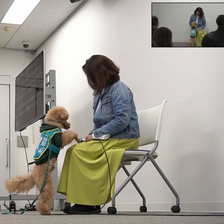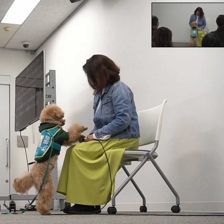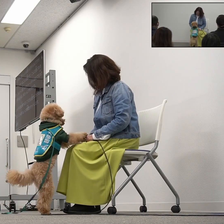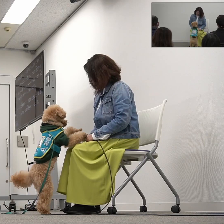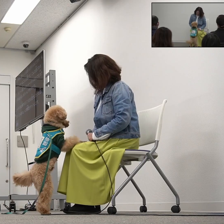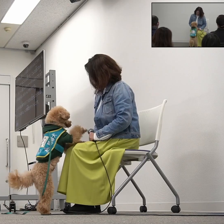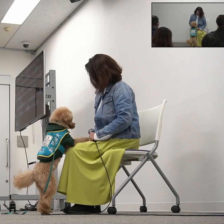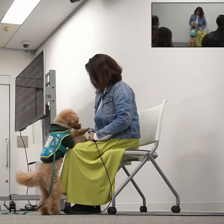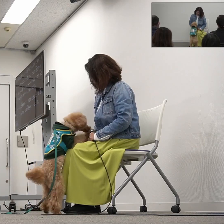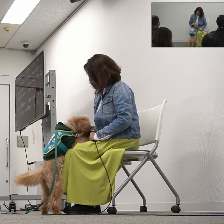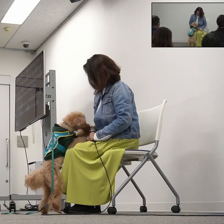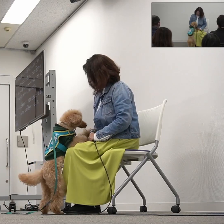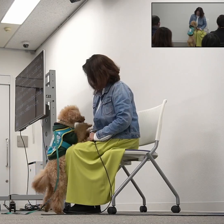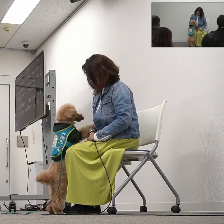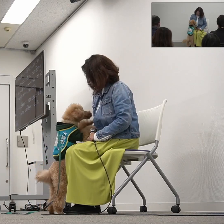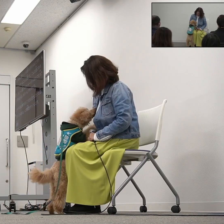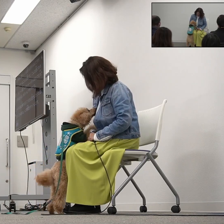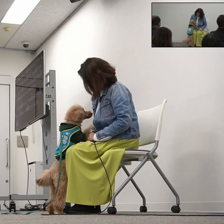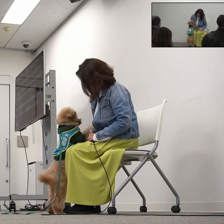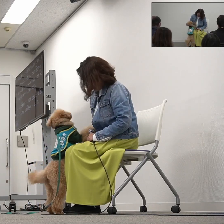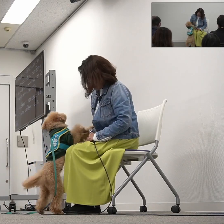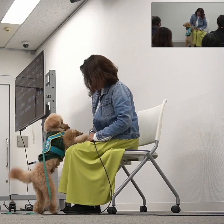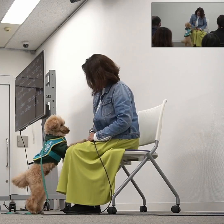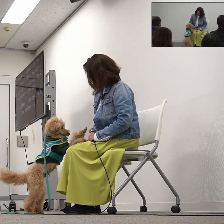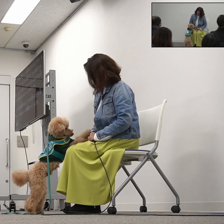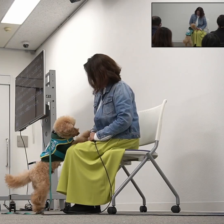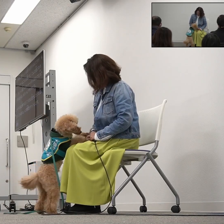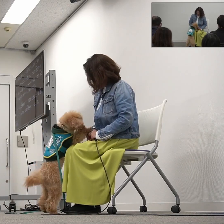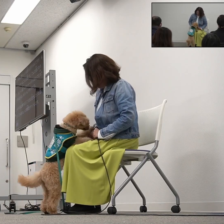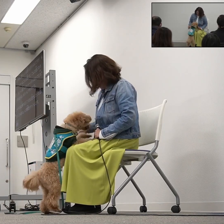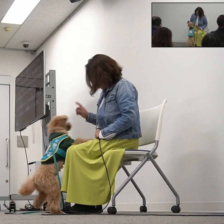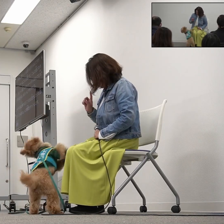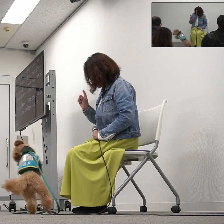（タイマーが鳴る音）